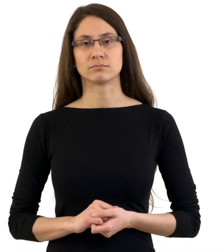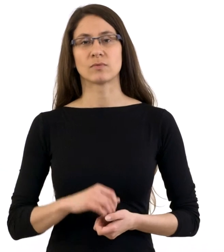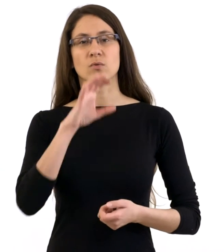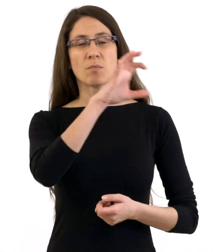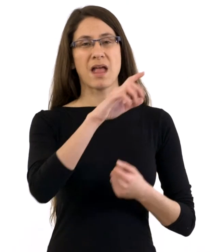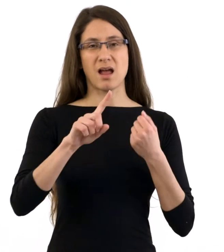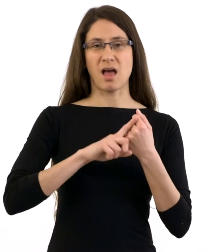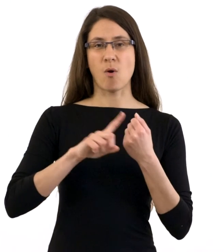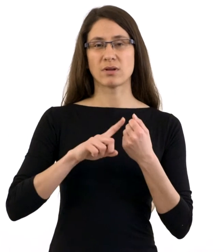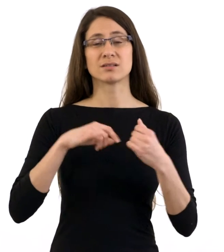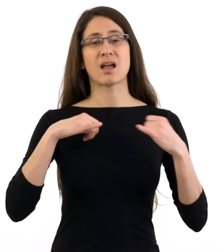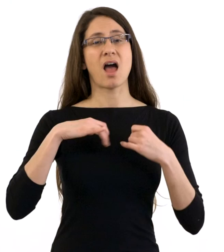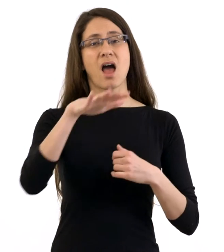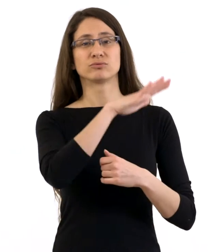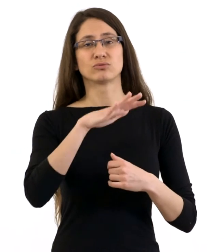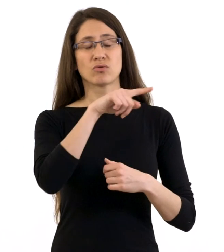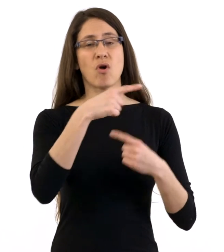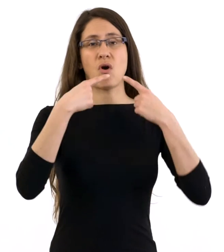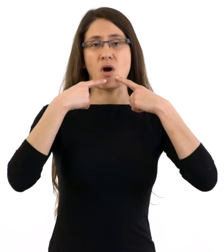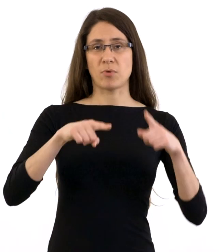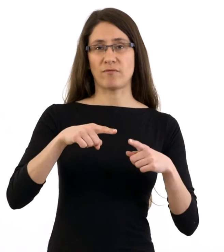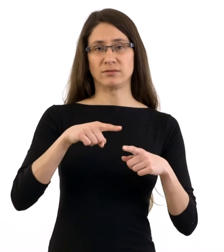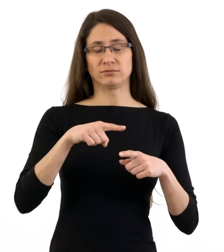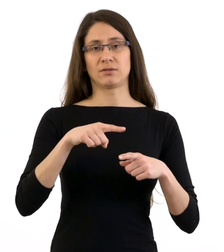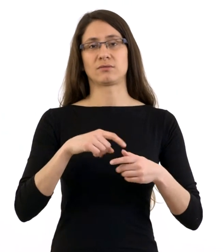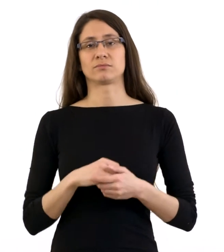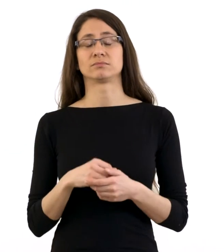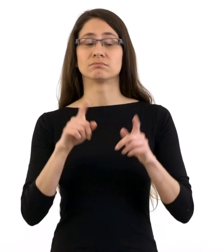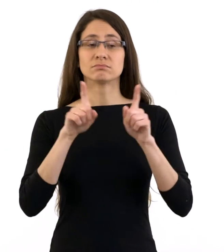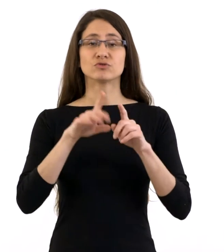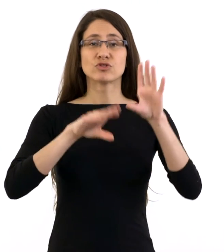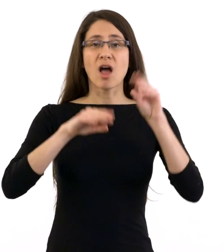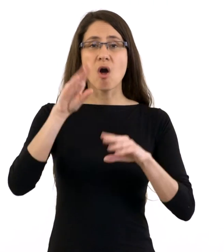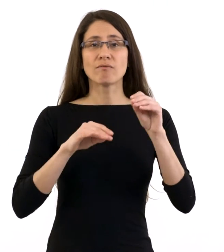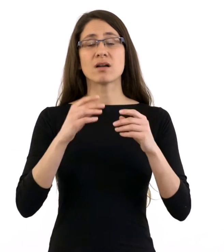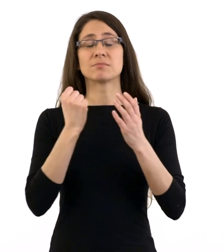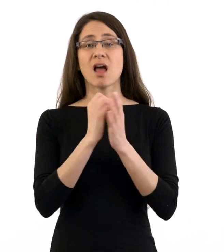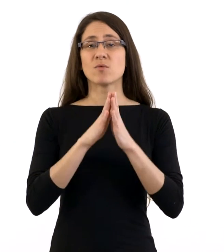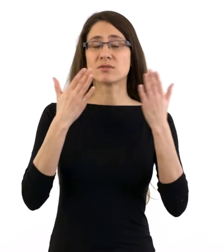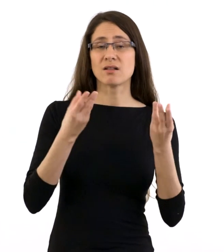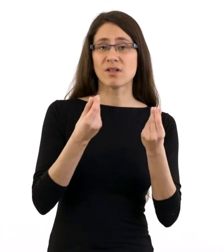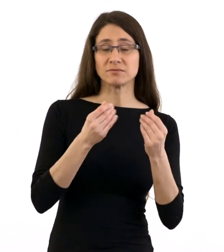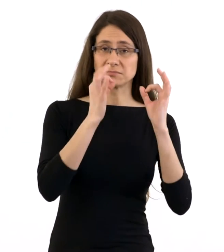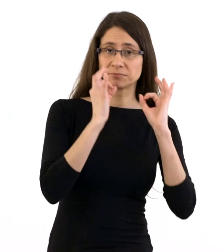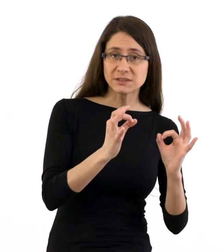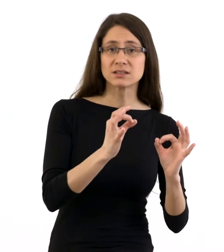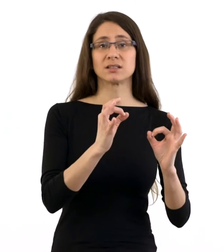W zakresie rachunkowości zarząd odpowiada za prawidłowość sporządzenia sprawozdania finansowego,